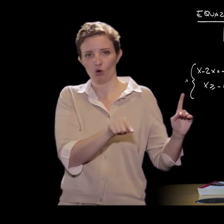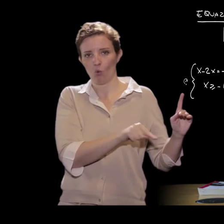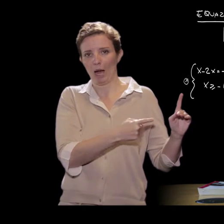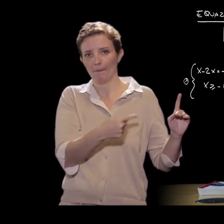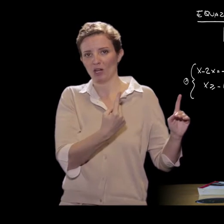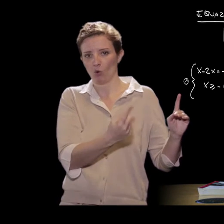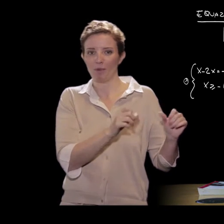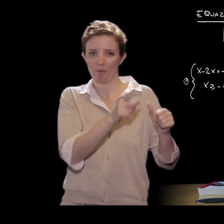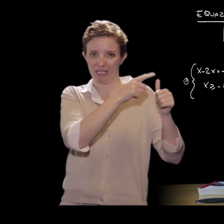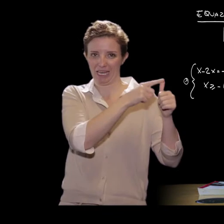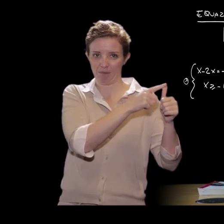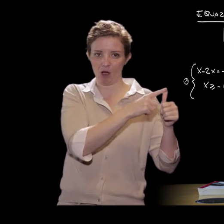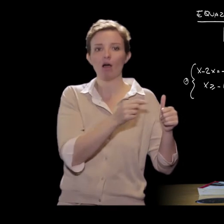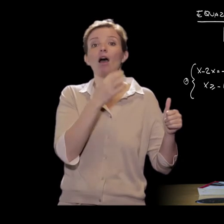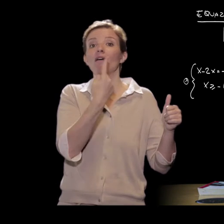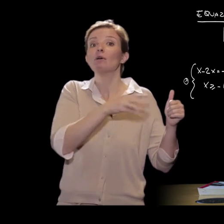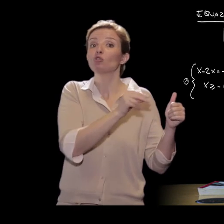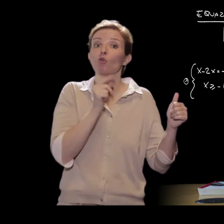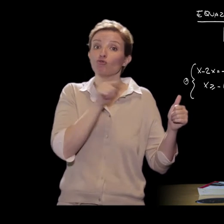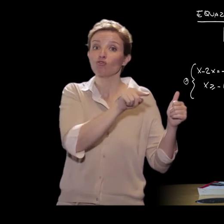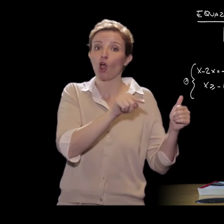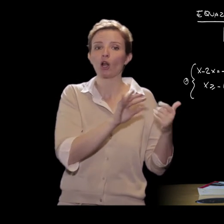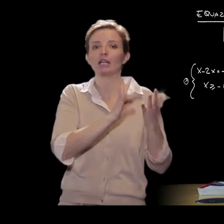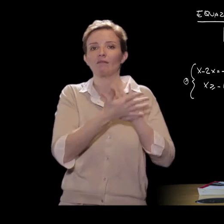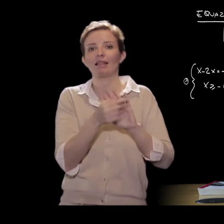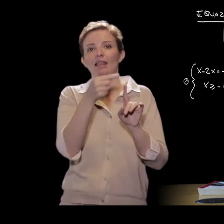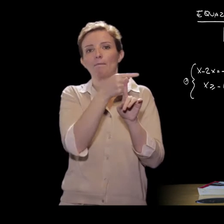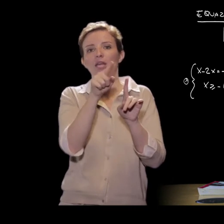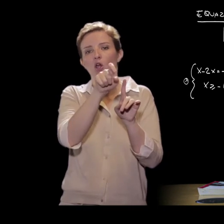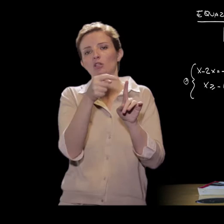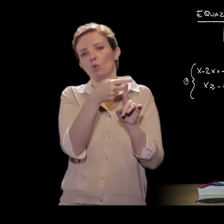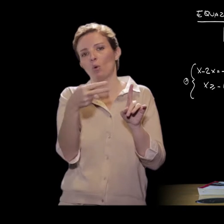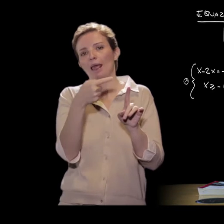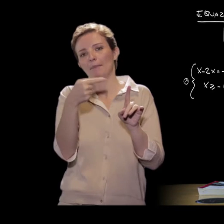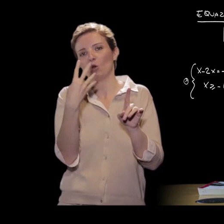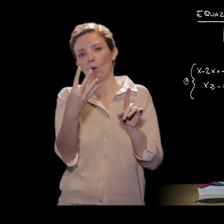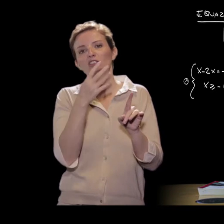Questa sarà quindi la soluzione.